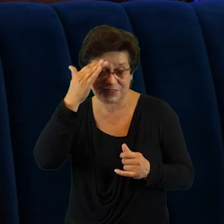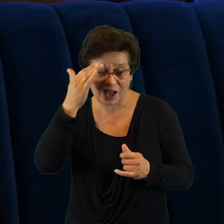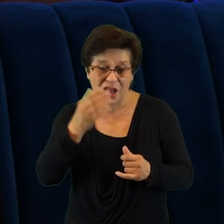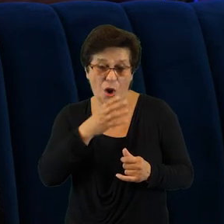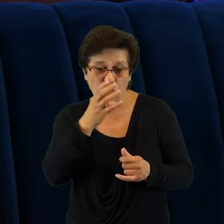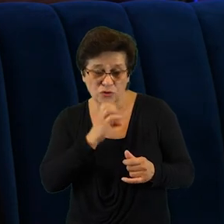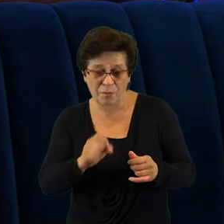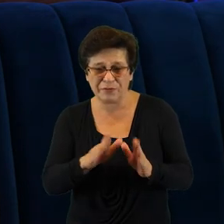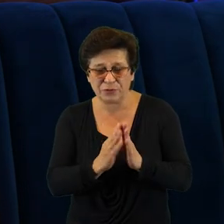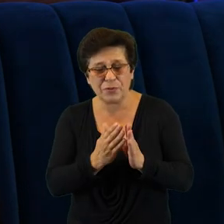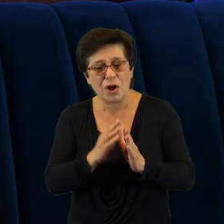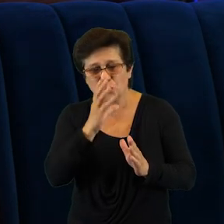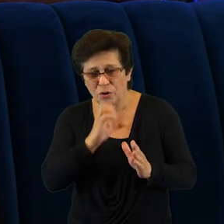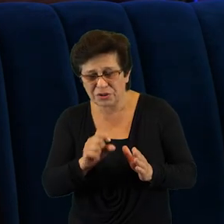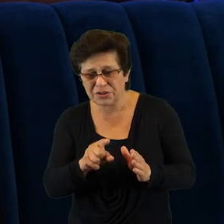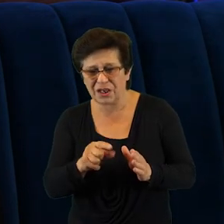Po trzecie także przeze mnie.